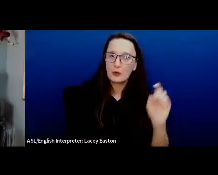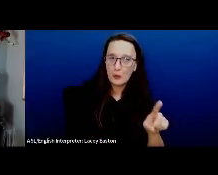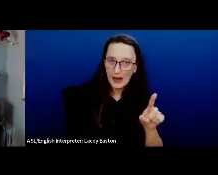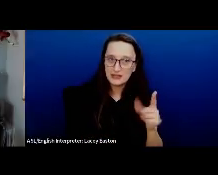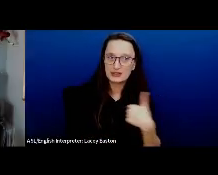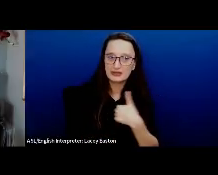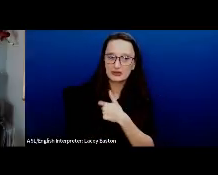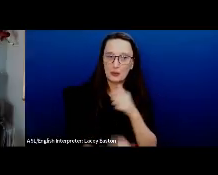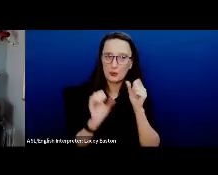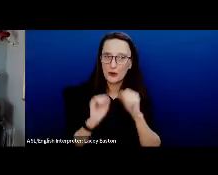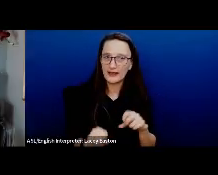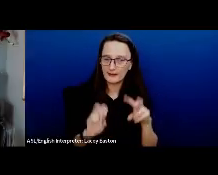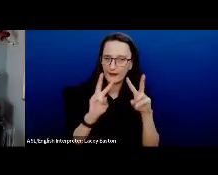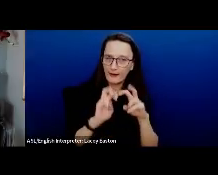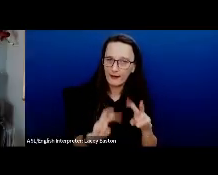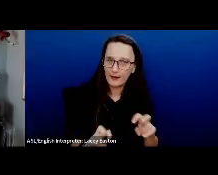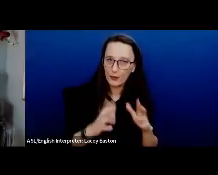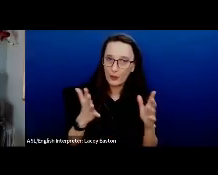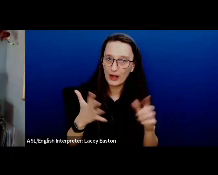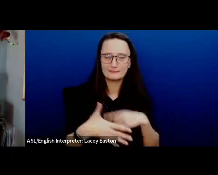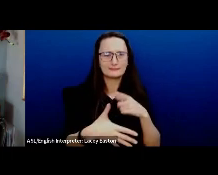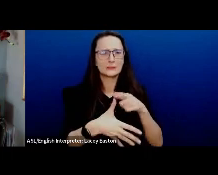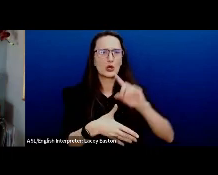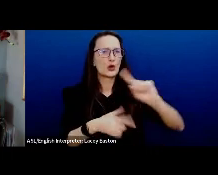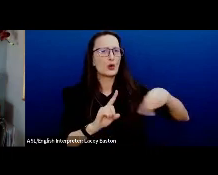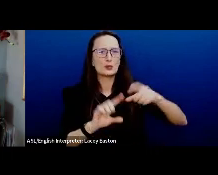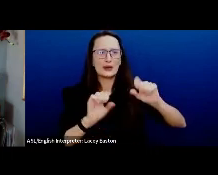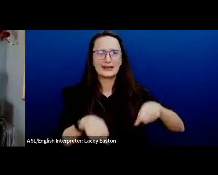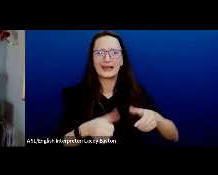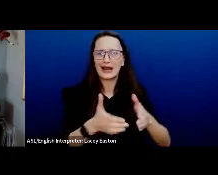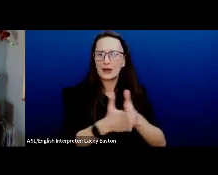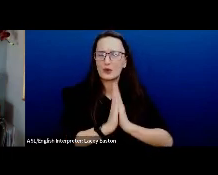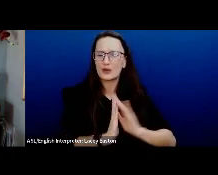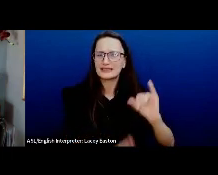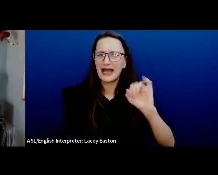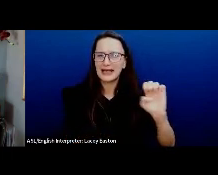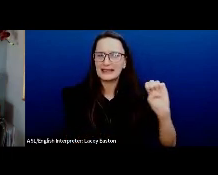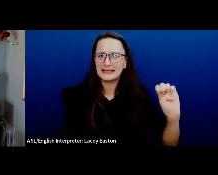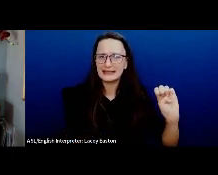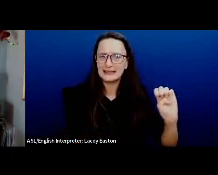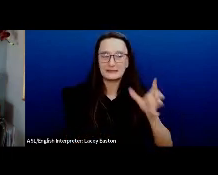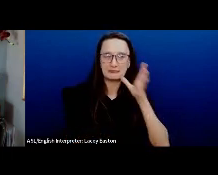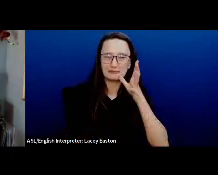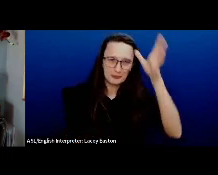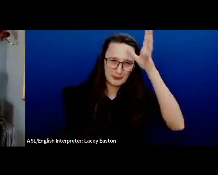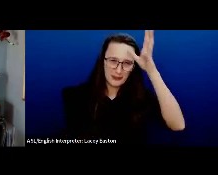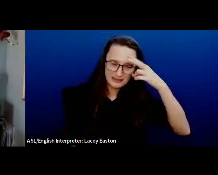las preguntas que podemos considerar son: cuando puedo solicitar una IEE? los padres no siempre tienen claro de cuándo puede suceder. cual es el plazo para ese proceso